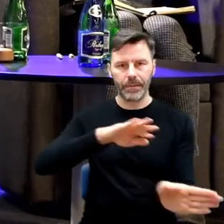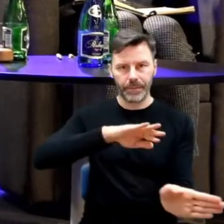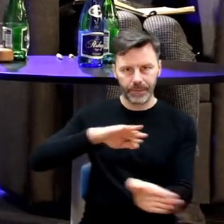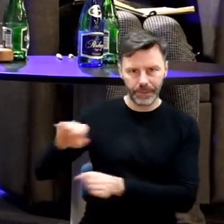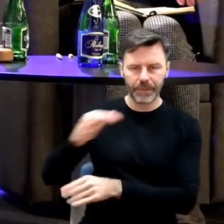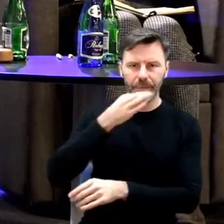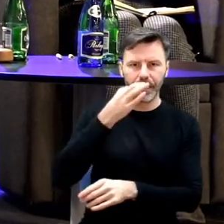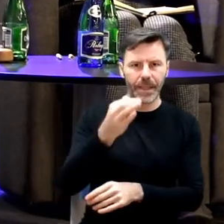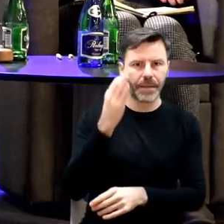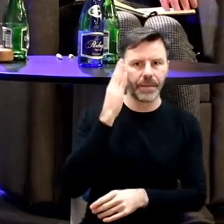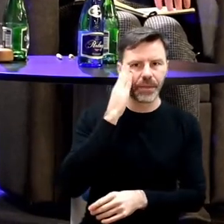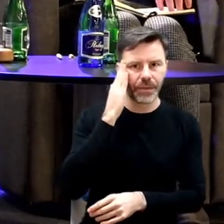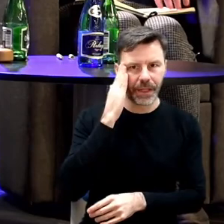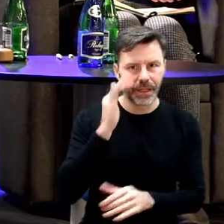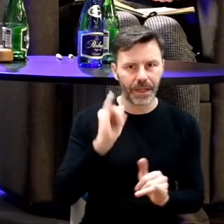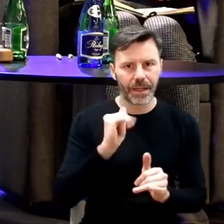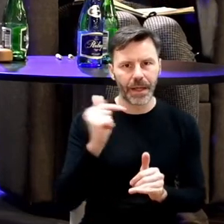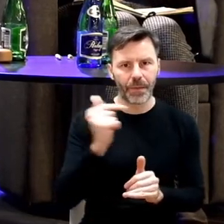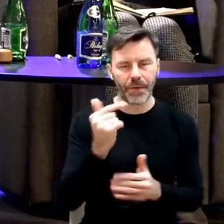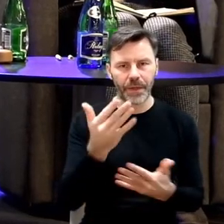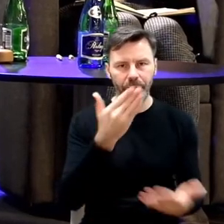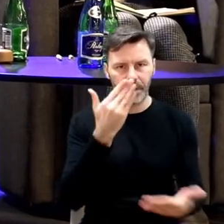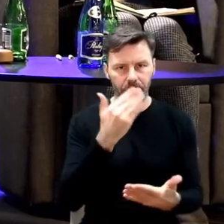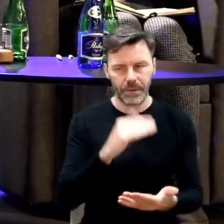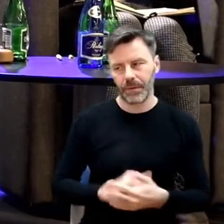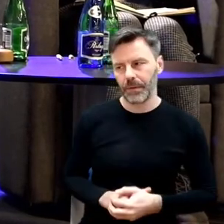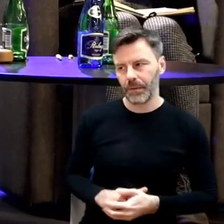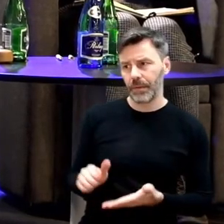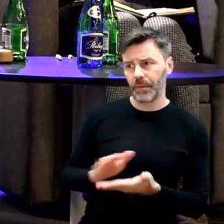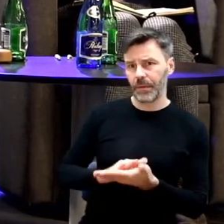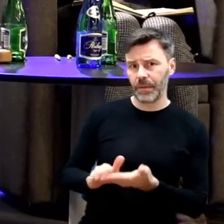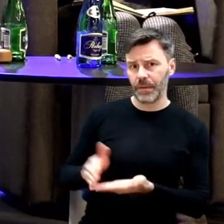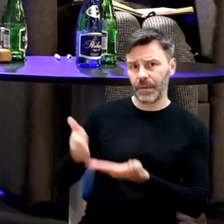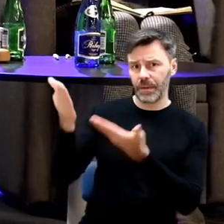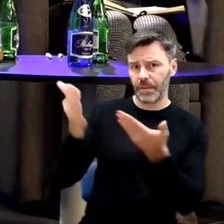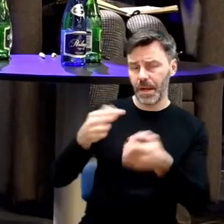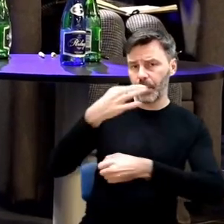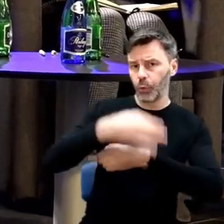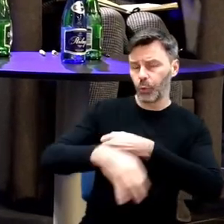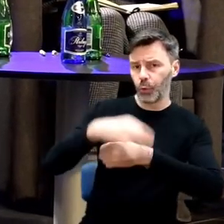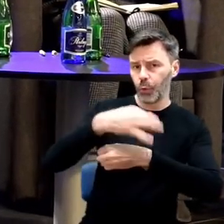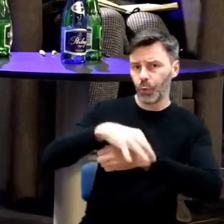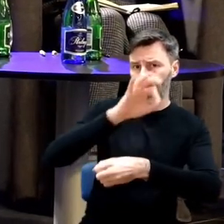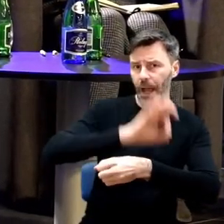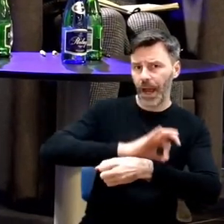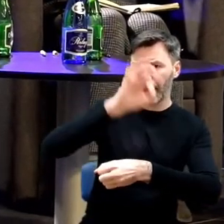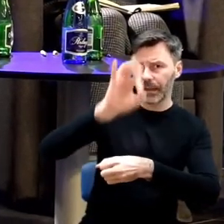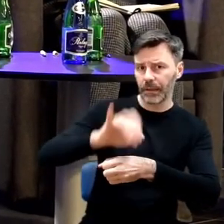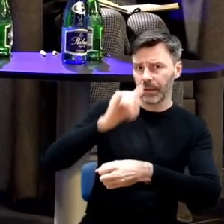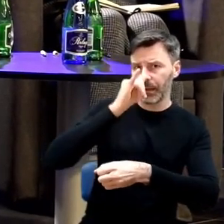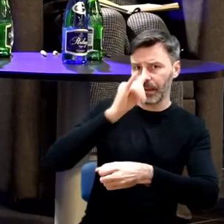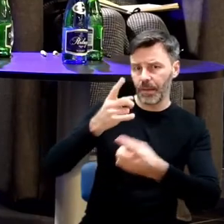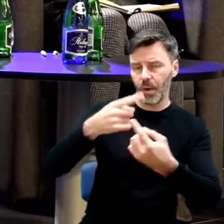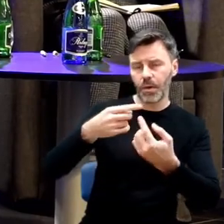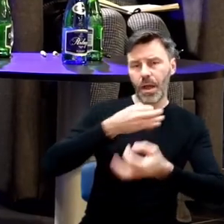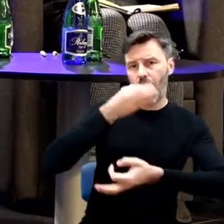Wiesz co, przepraszam, ale mogę Państwa zaprosić na studia architektoniczne. Nie da się tego opowiedzieć. Nie, ale w paru punktach, bo w końcu...